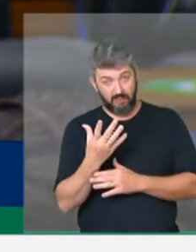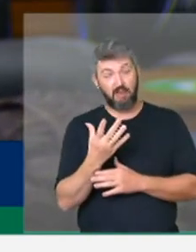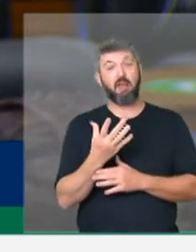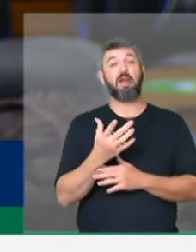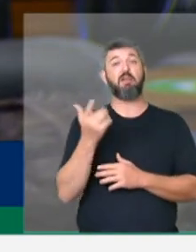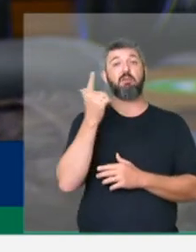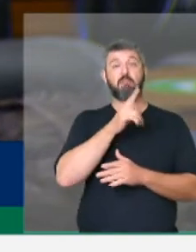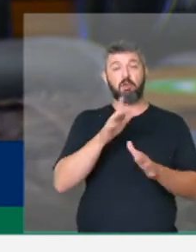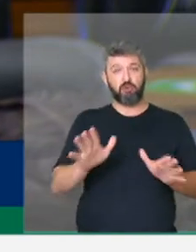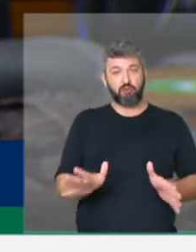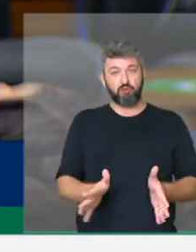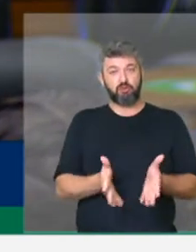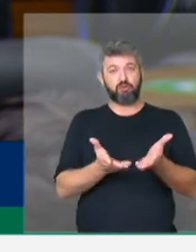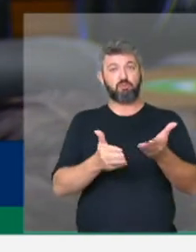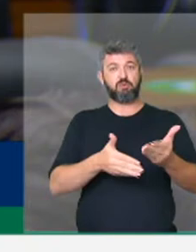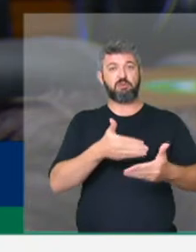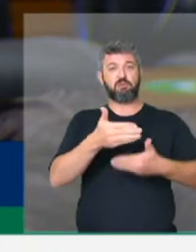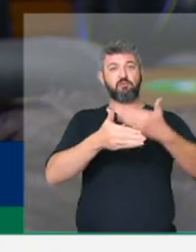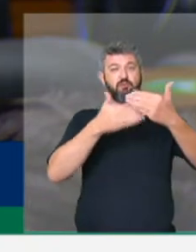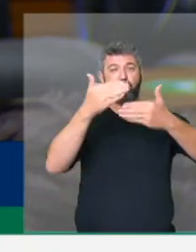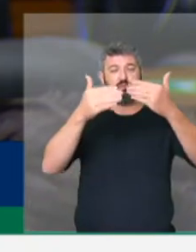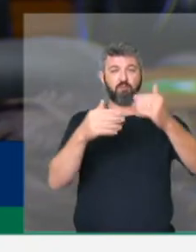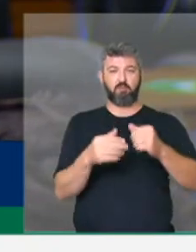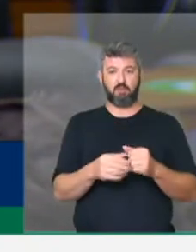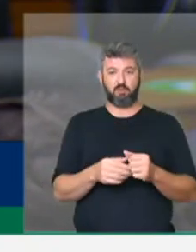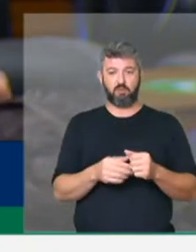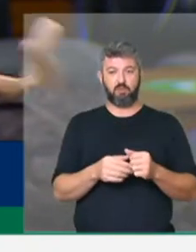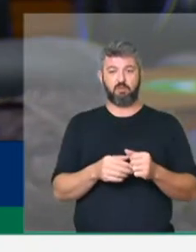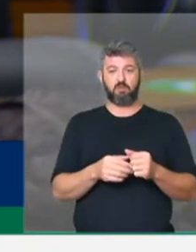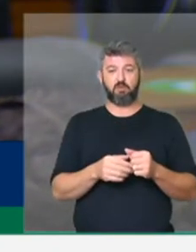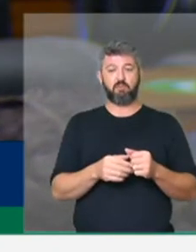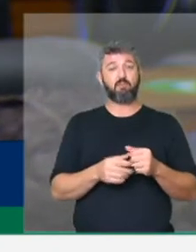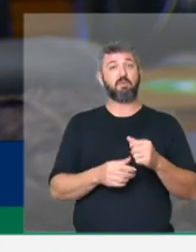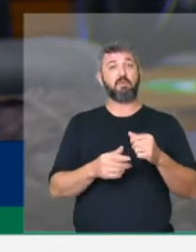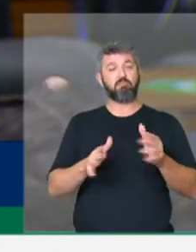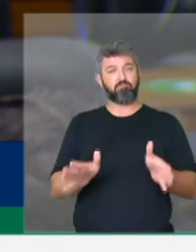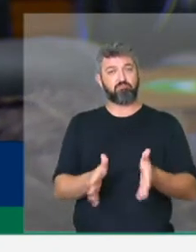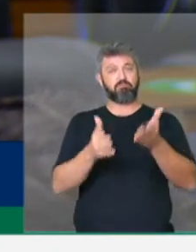ESSES FUNDOS ESTÃO EXTINTOS ISSO DEIXA DE EXISTIR. NÓS NÃO PODEMOS DAR O REMÉDIO QUE VAI MATAR O DOENTE, POR